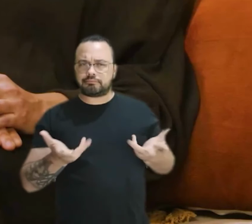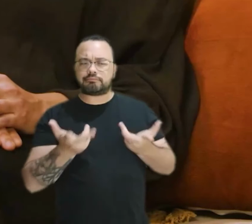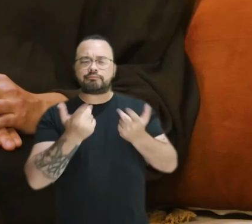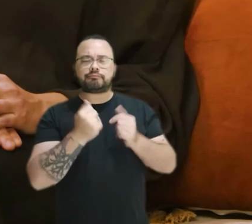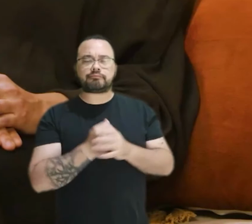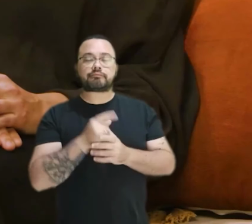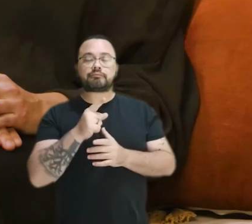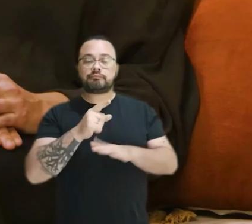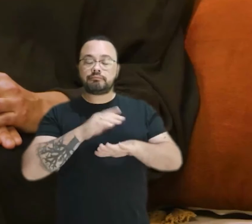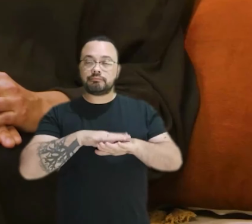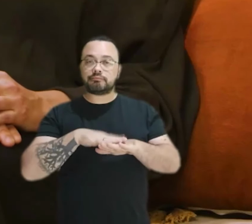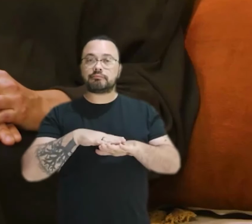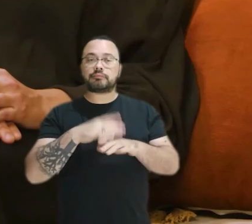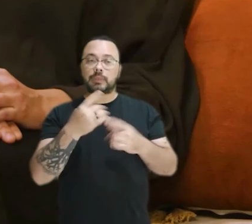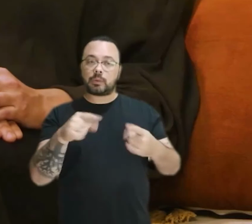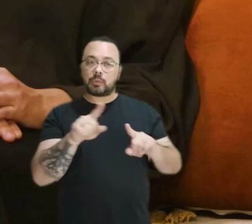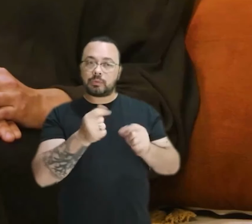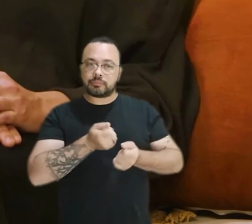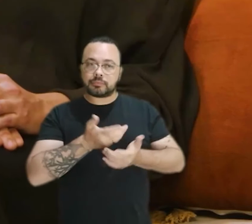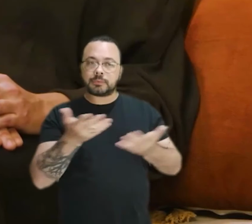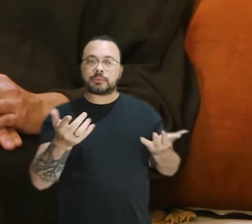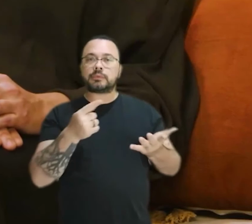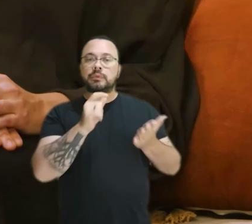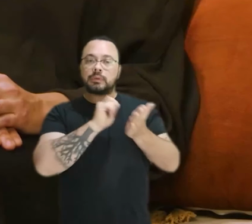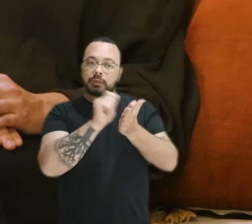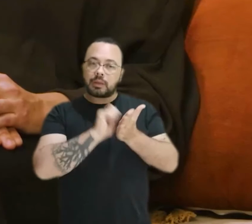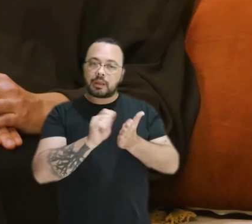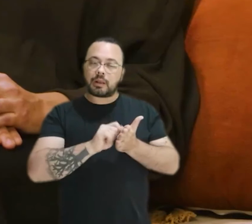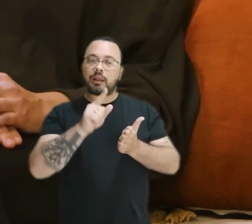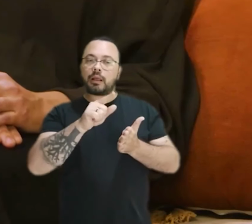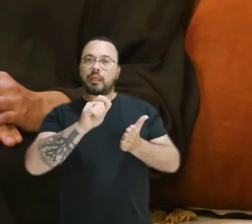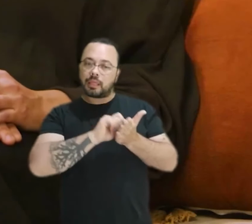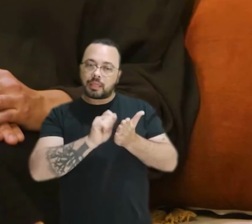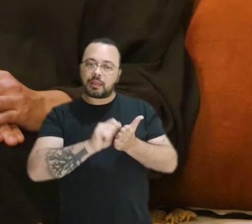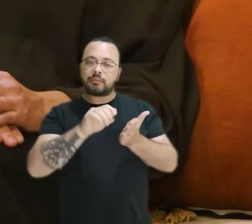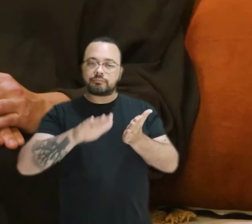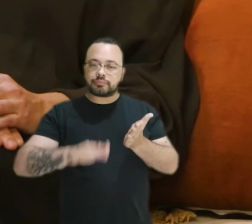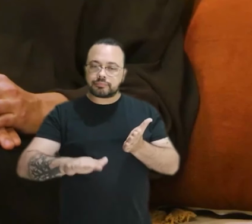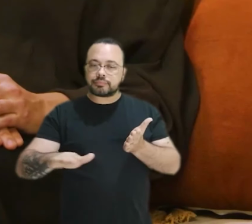ela vai lançar um disco, agora, só com músicas que ela escreveu na infância e na adolescência. - Nossa, que incrível.